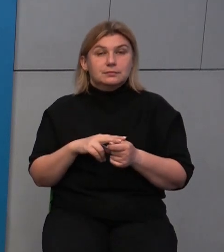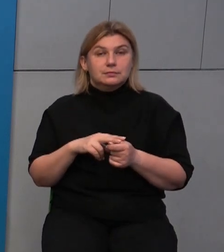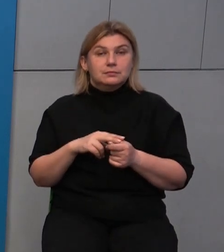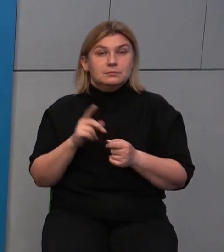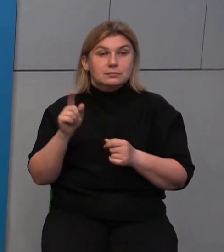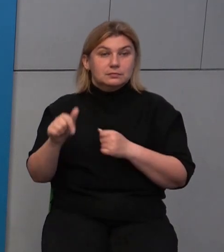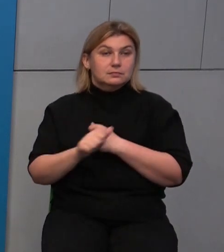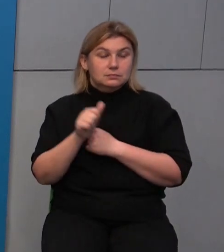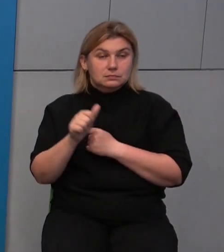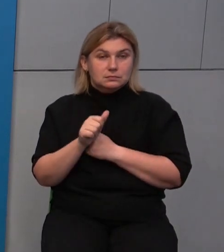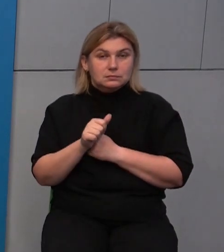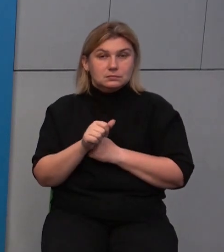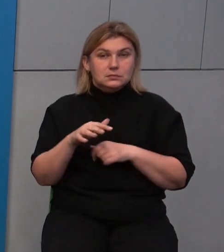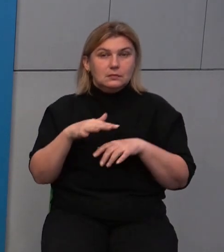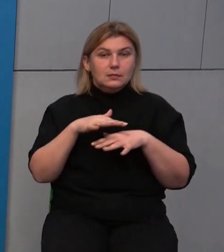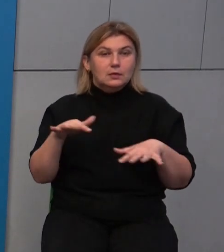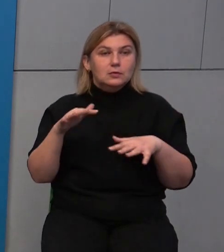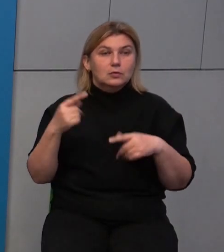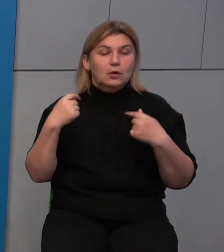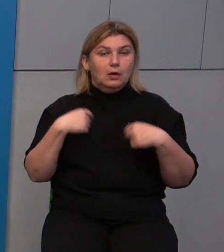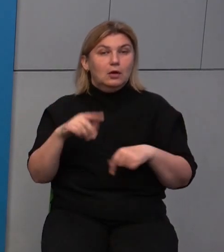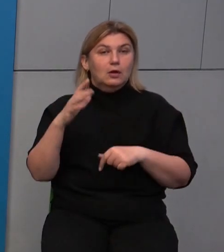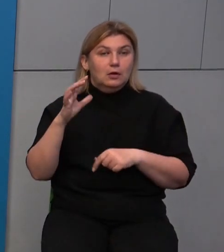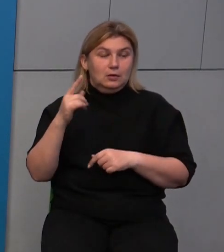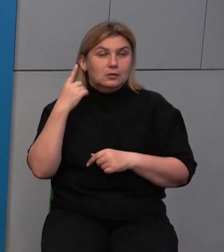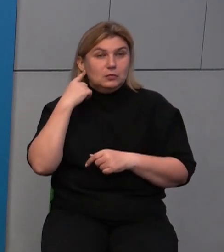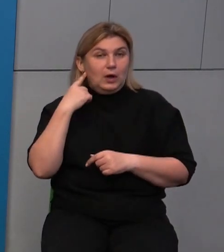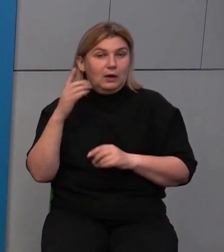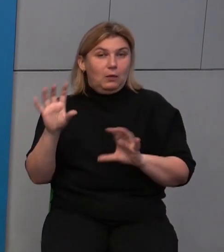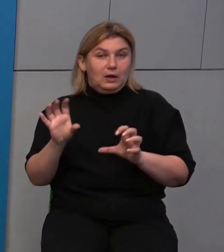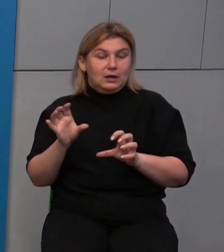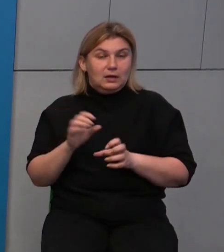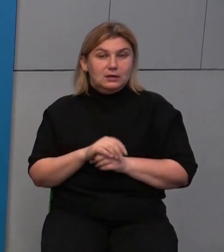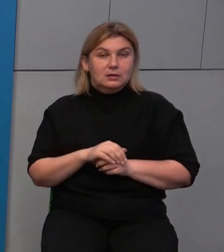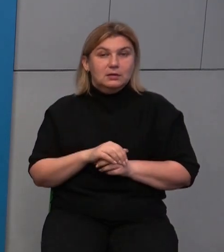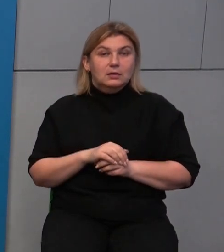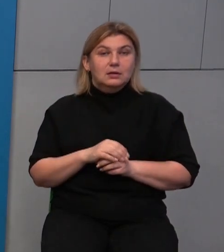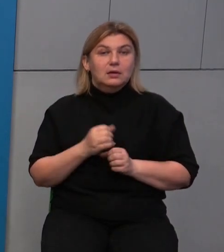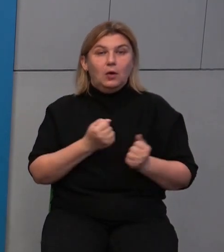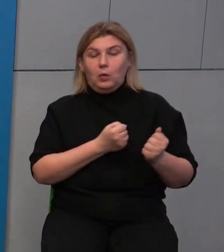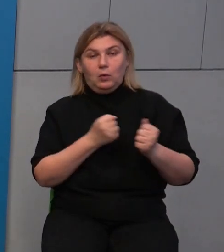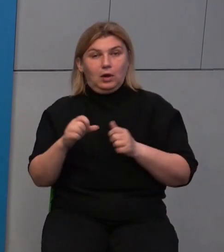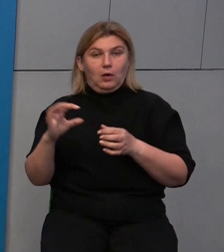jak już się okazało, że dużo osób słuchało tej audycji. I rzeczywiście utrzymujemy kontakt do dzisiaj.